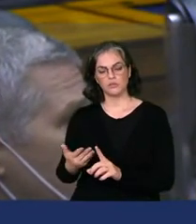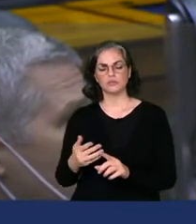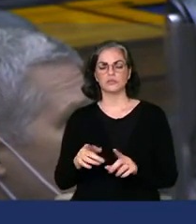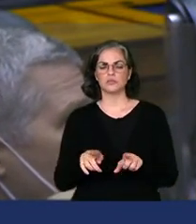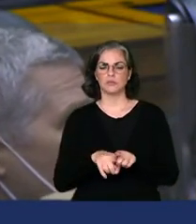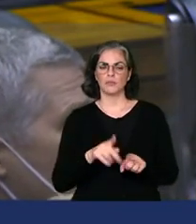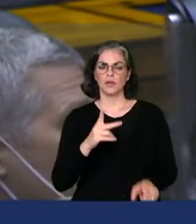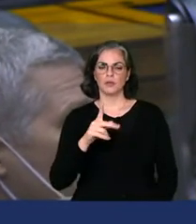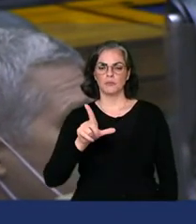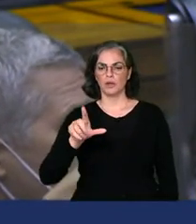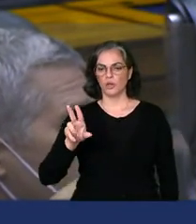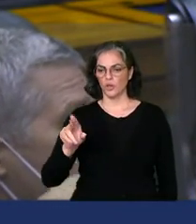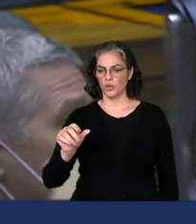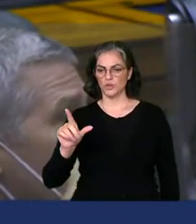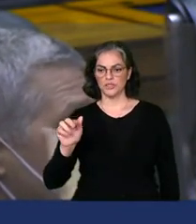HOMENAGEAR ALDIR BLANC, PAULO GUSTAVO. É UMA LEI QUE FOI